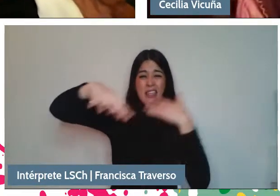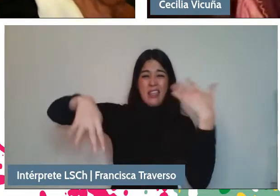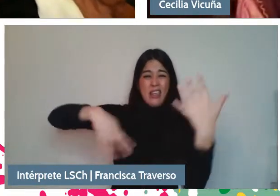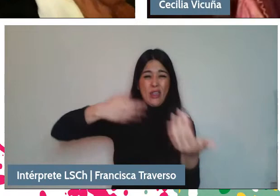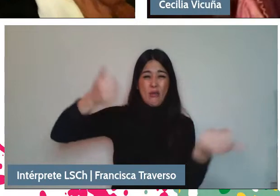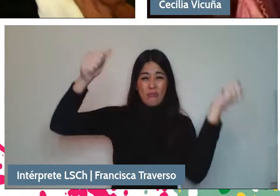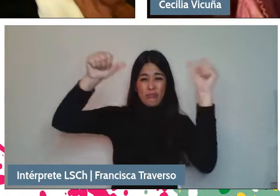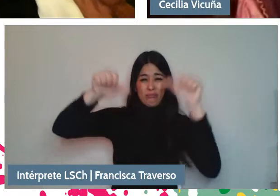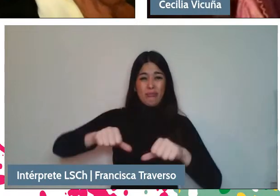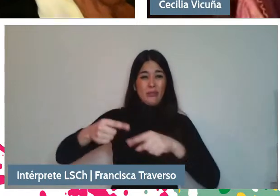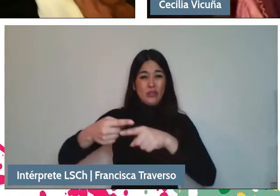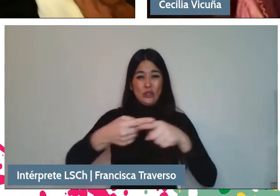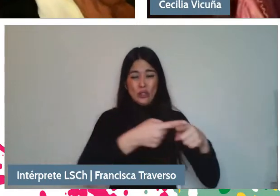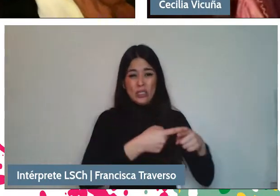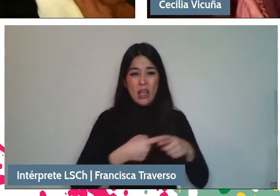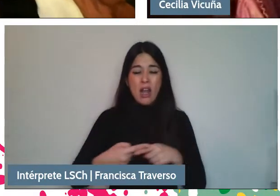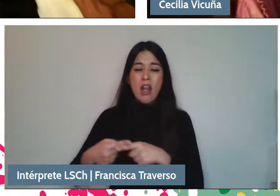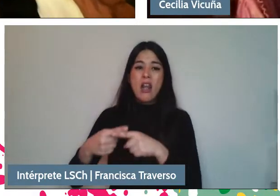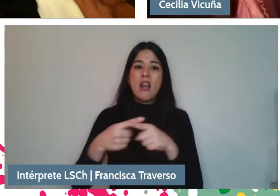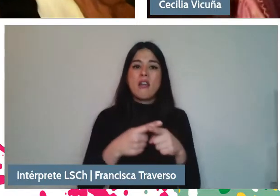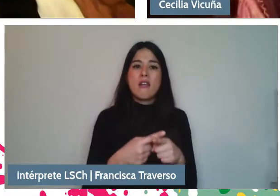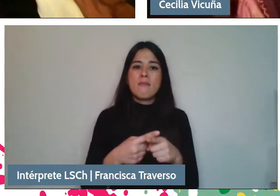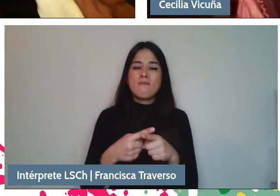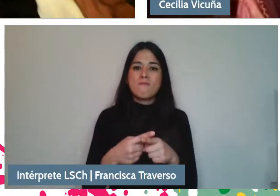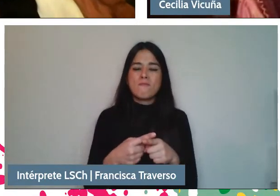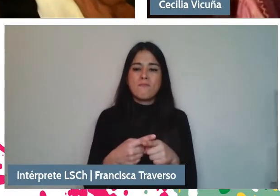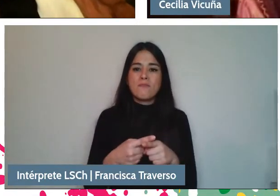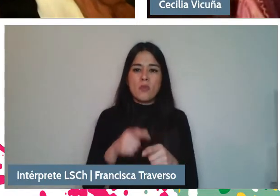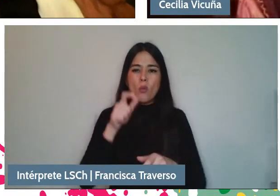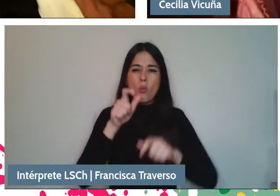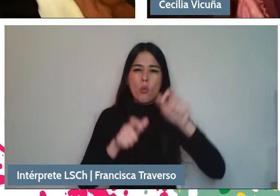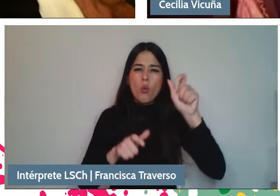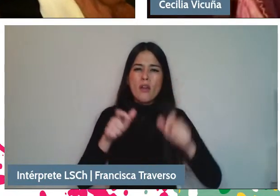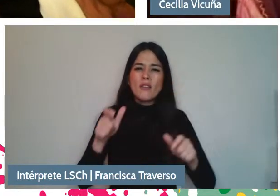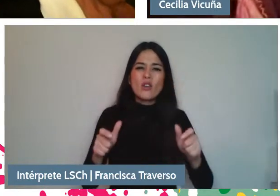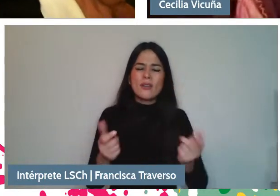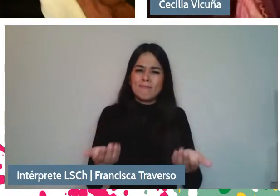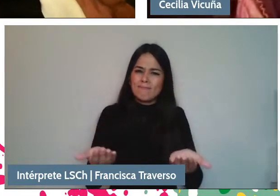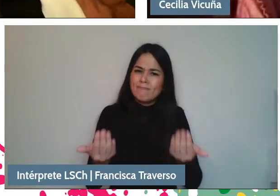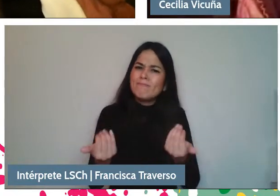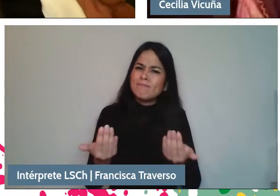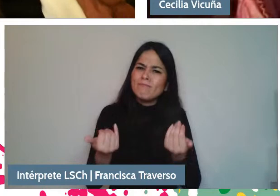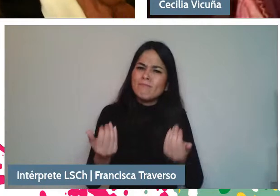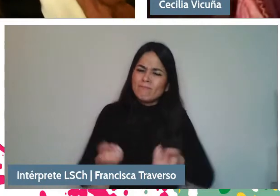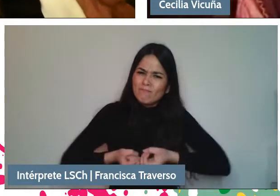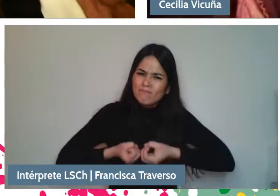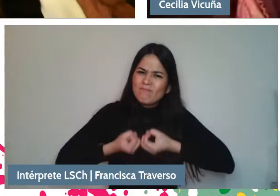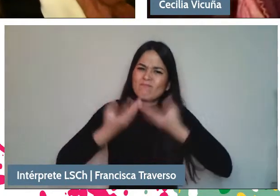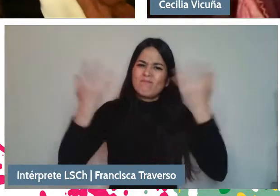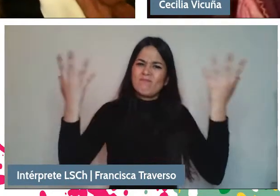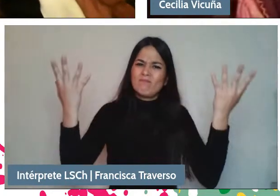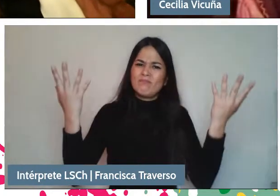donde uno ve un pueblo que tiene una necesidad de expresión creativa, que es sorprendente.